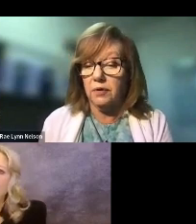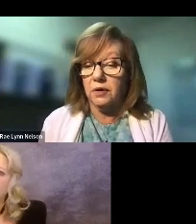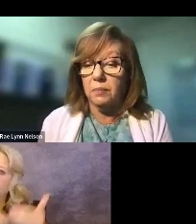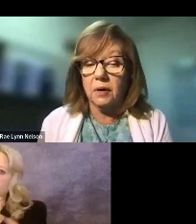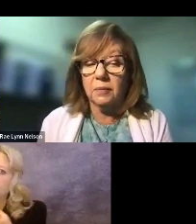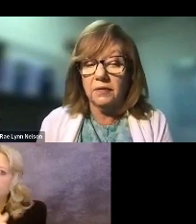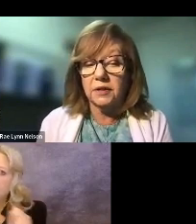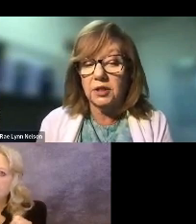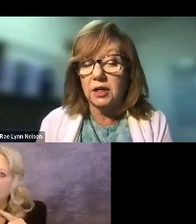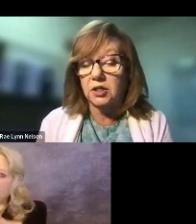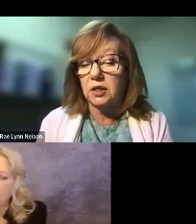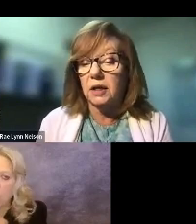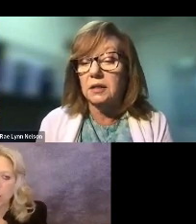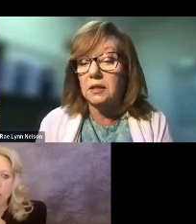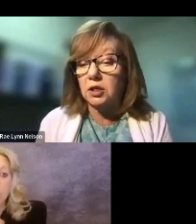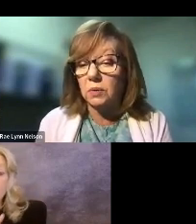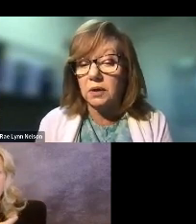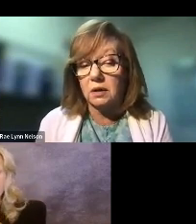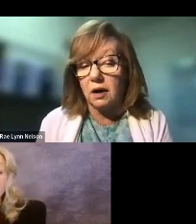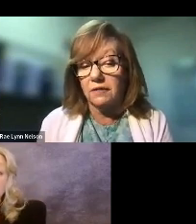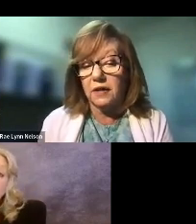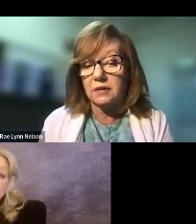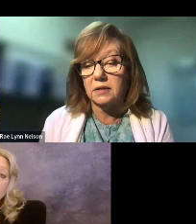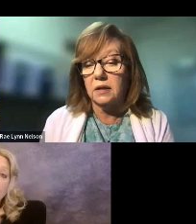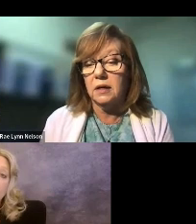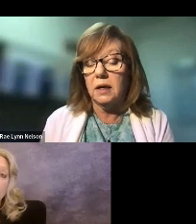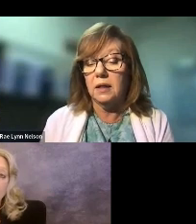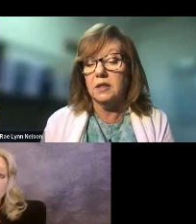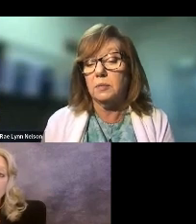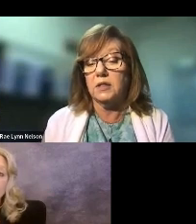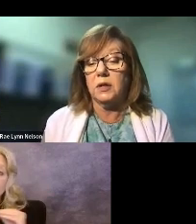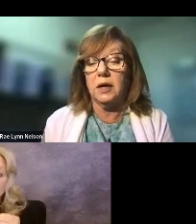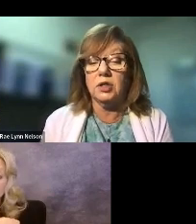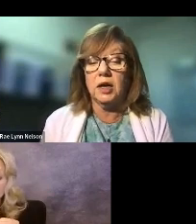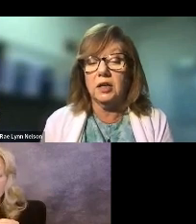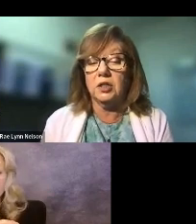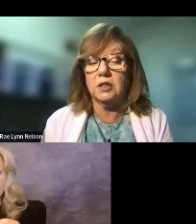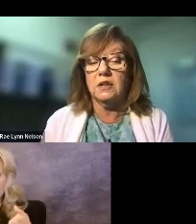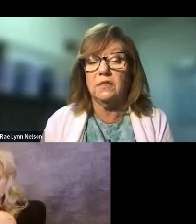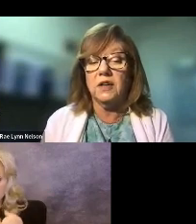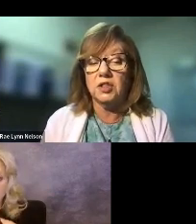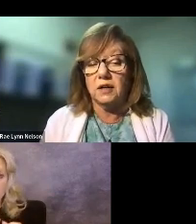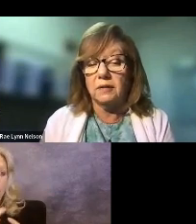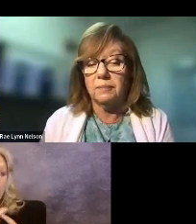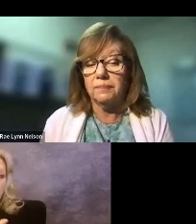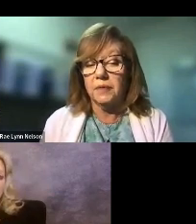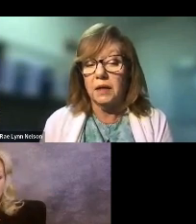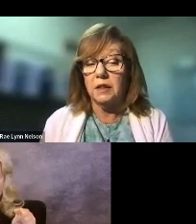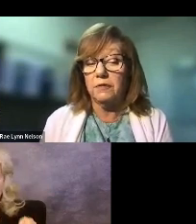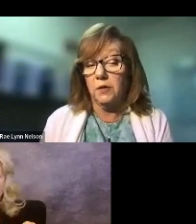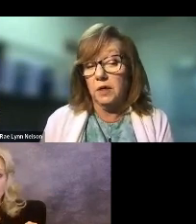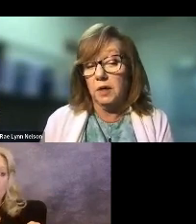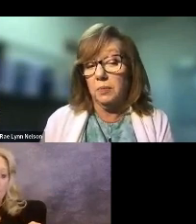oficina de constituyentes del Departamento de Educación de California en la división de educación especial. El